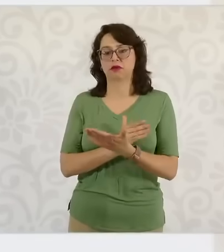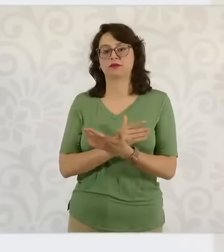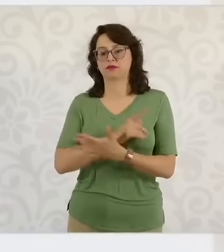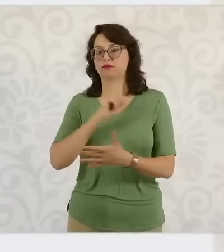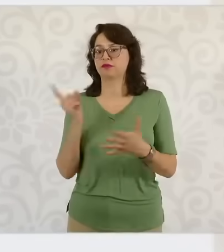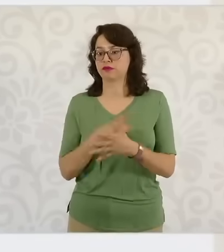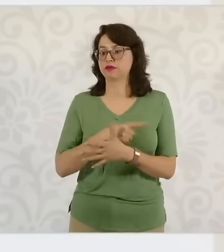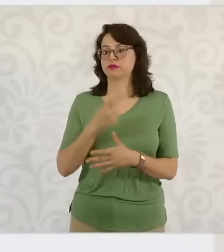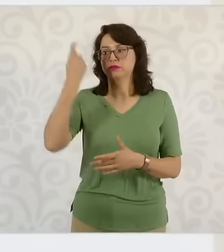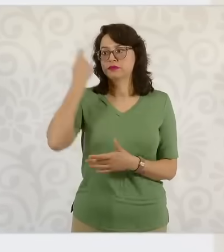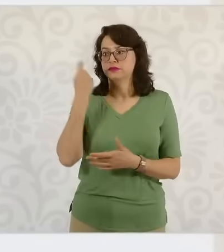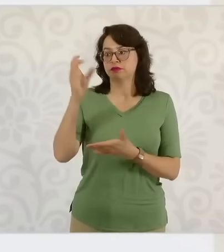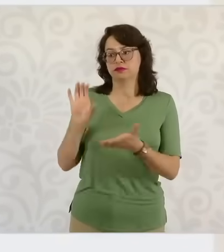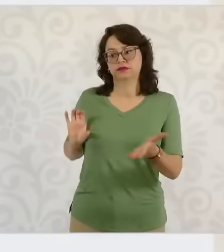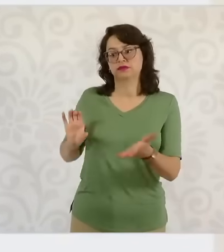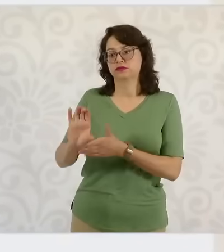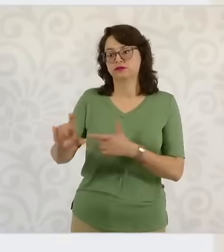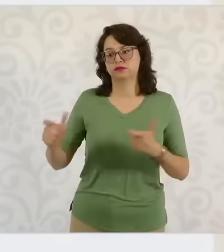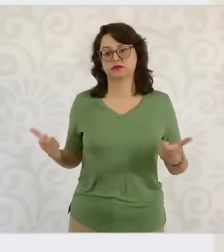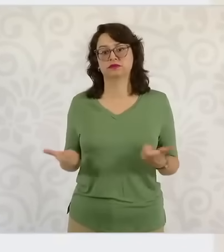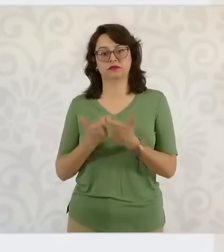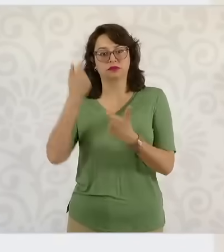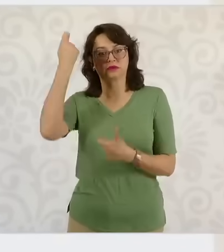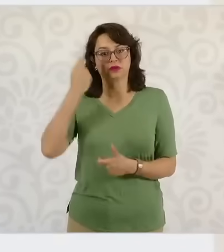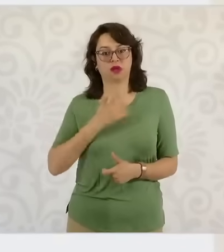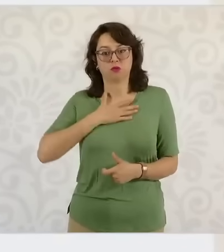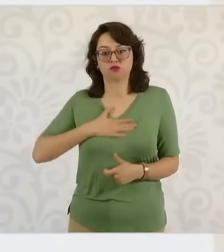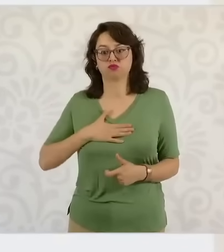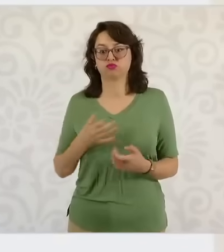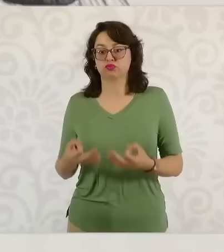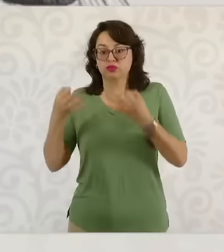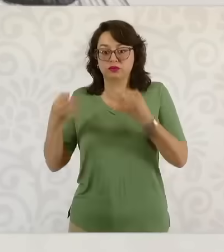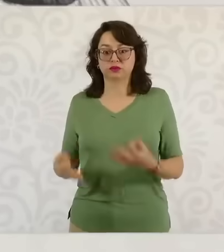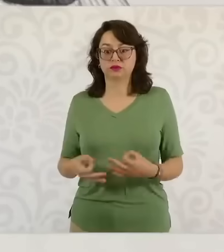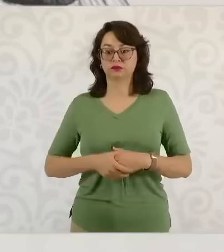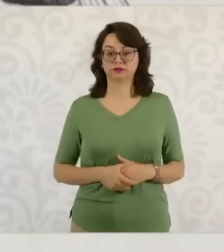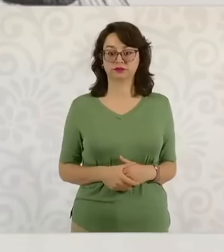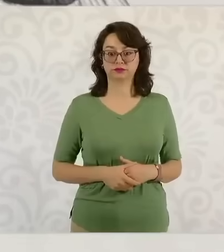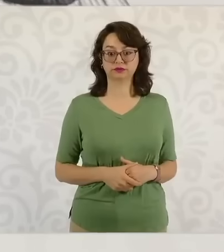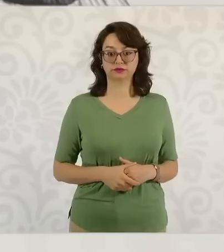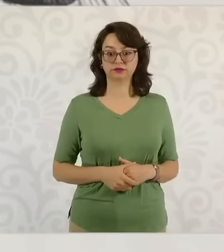va a permitir tener una pensión justa y digna es decir no estamos en la condición de la aprobación